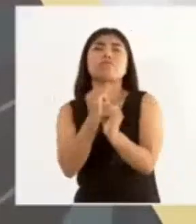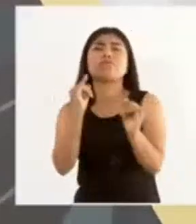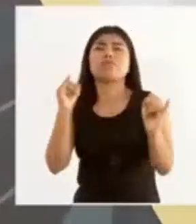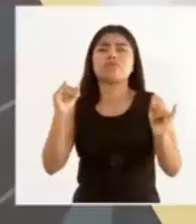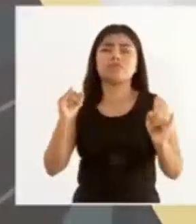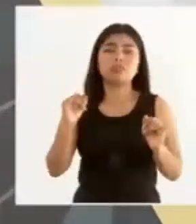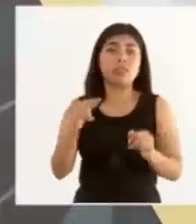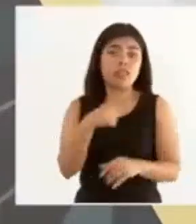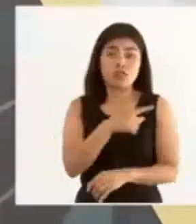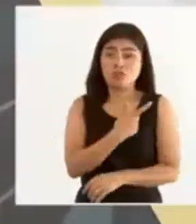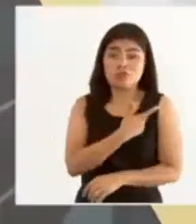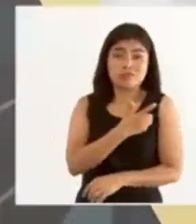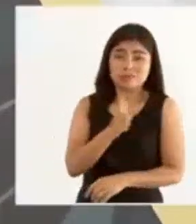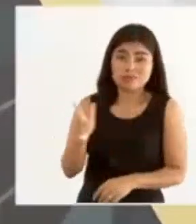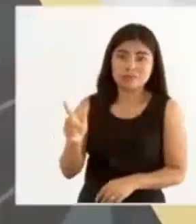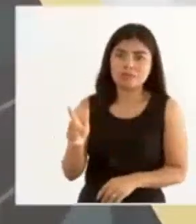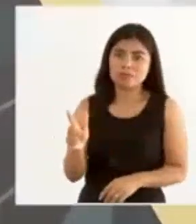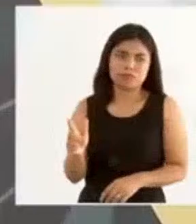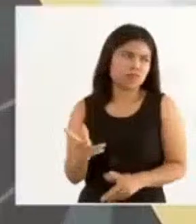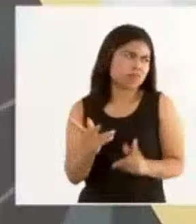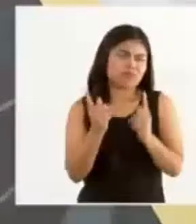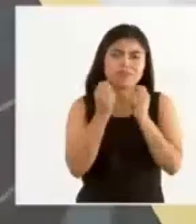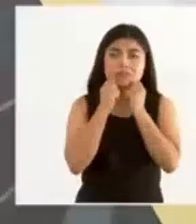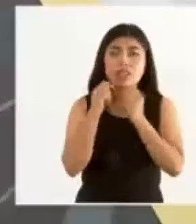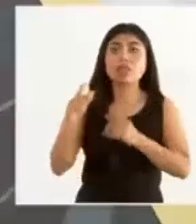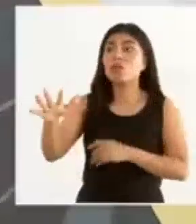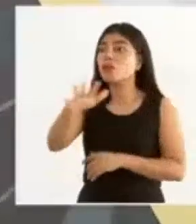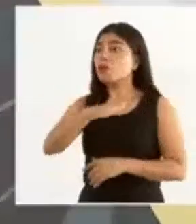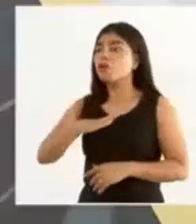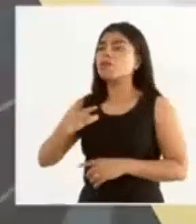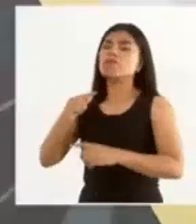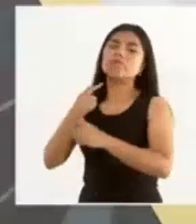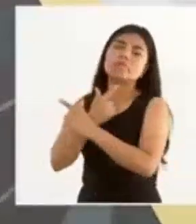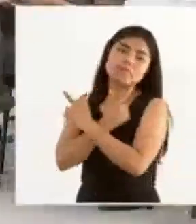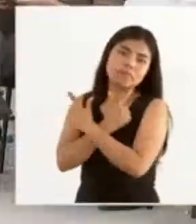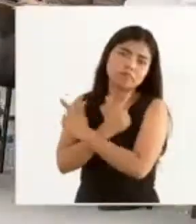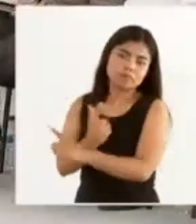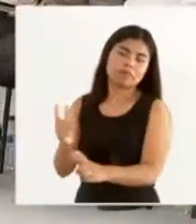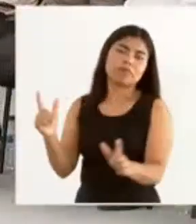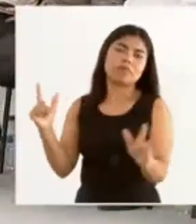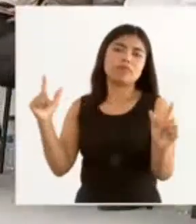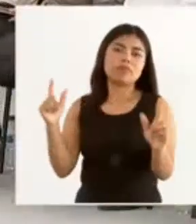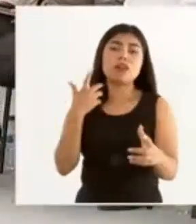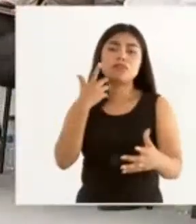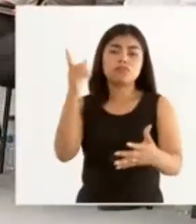pero en México hay libertad? Lo que sí es que ya no mandan unos cuantos. En México